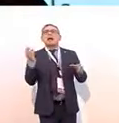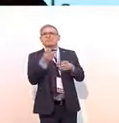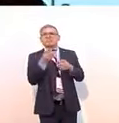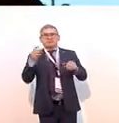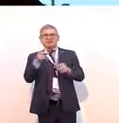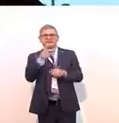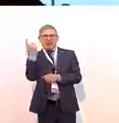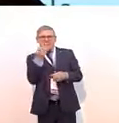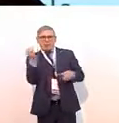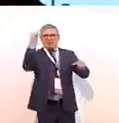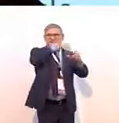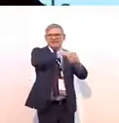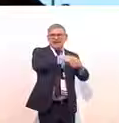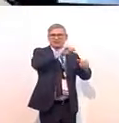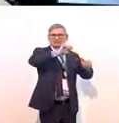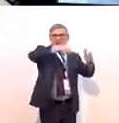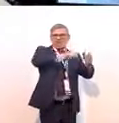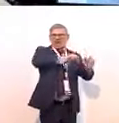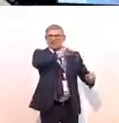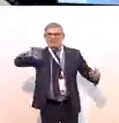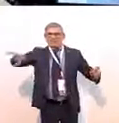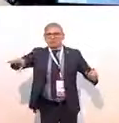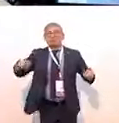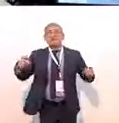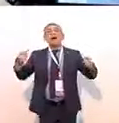che persino il carcere possa essere strumento di rieducazione.